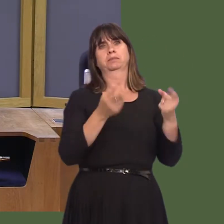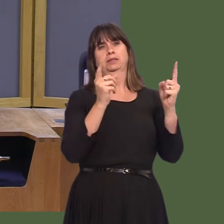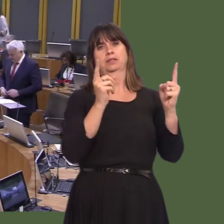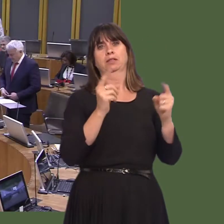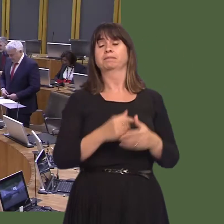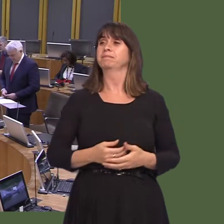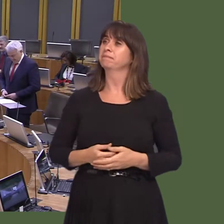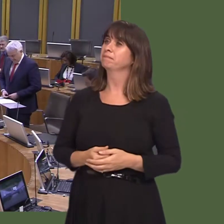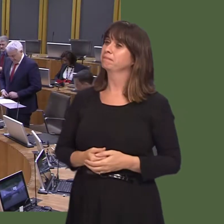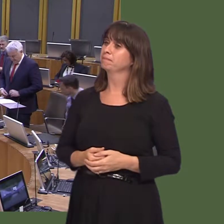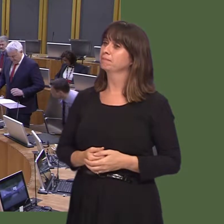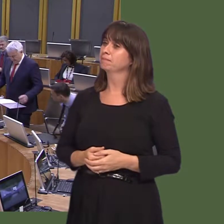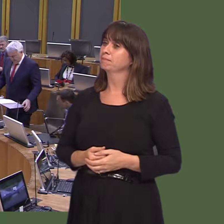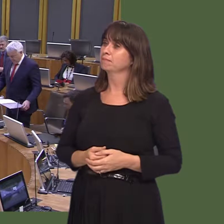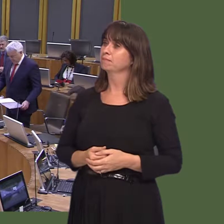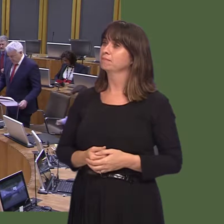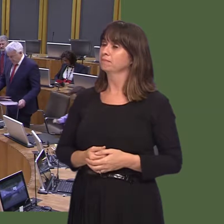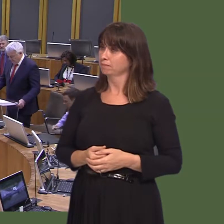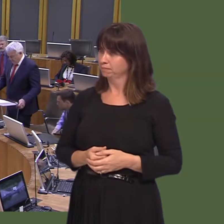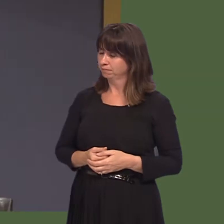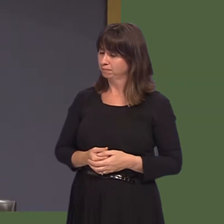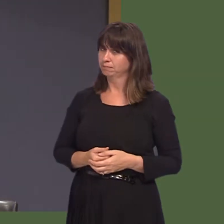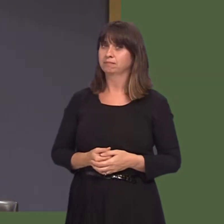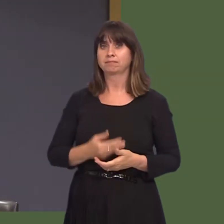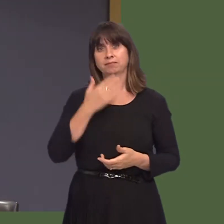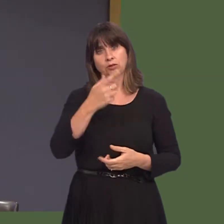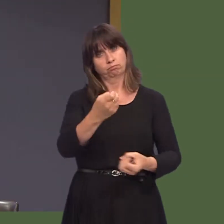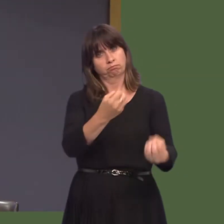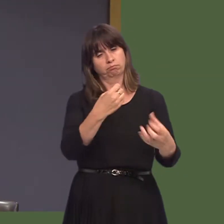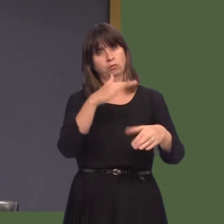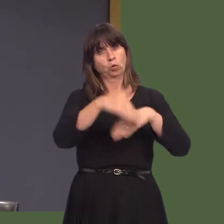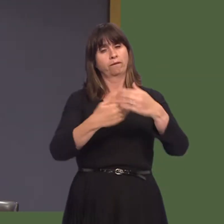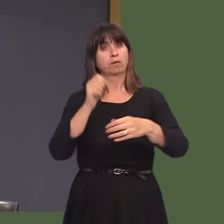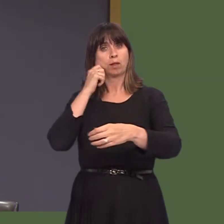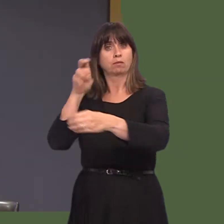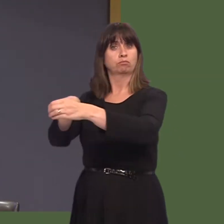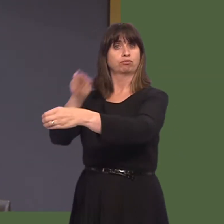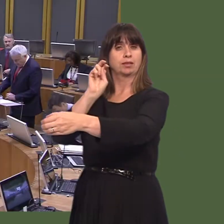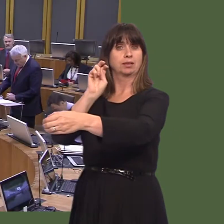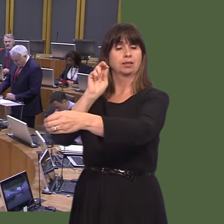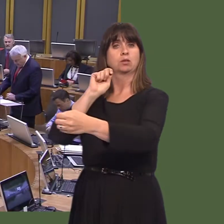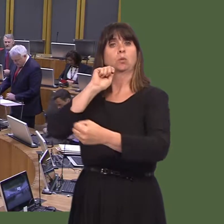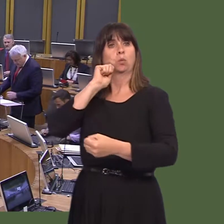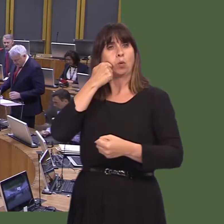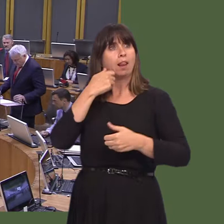Llyr Gruffydd AM: 1. A wnaiff y Prif Weinidog ddatganiad am effaith Brexit ar addysg bellach ac uwch? OAQ52519 Carwyn Jones AM: Roedd ein Papur Gwyn 'Diogelu